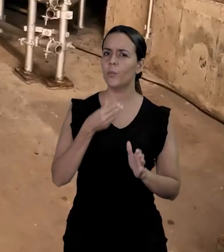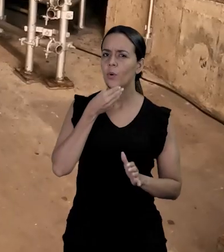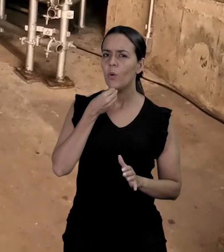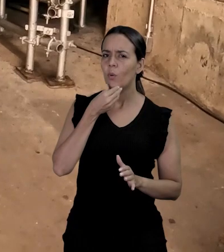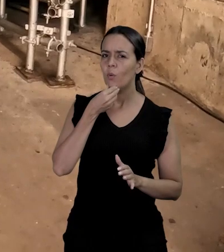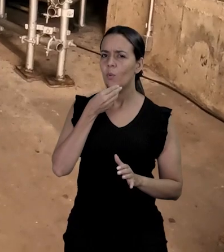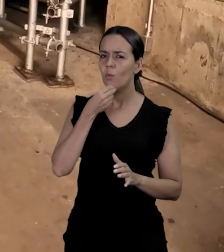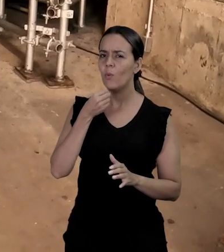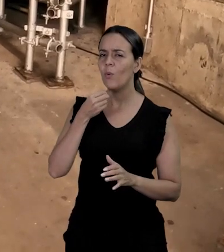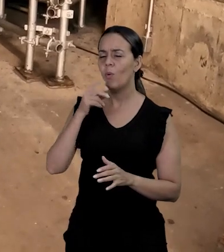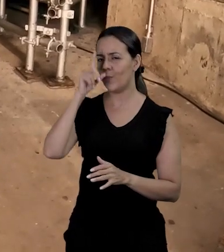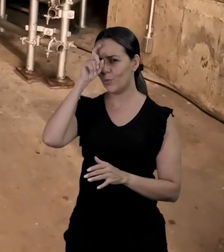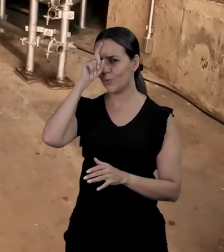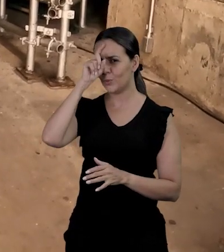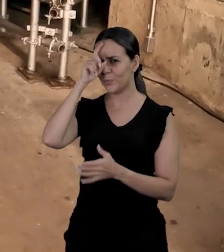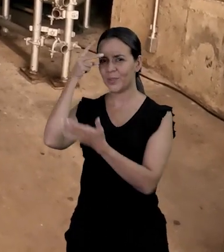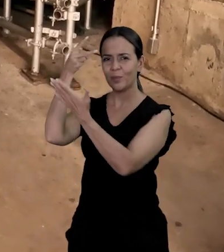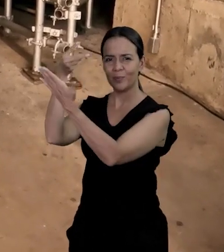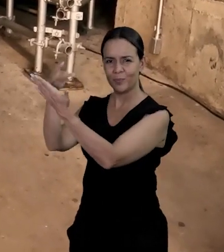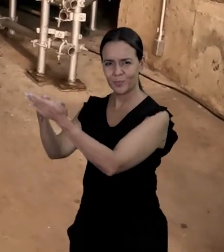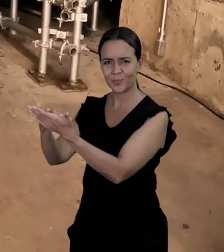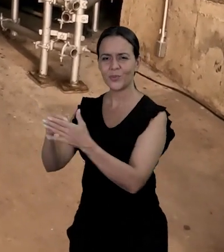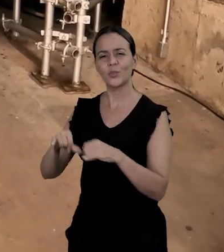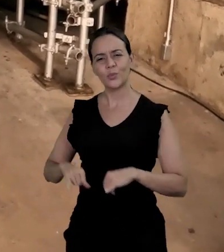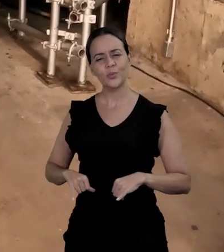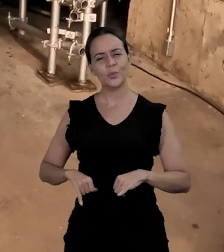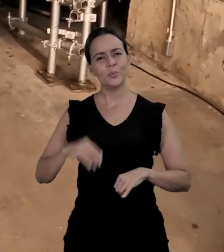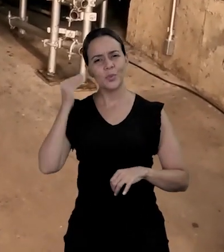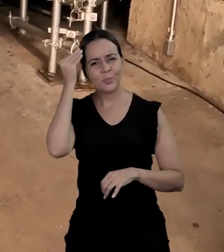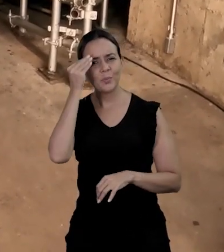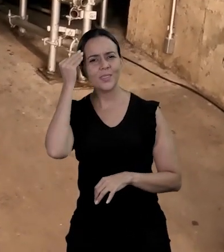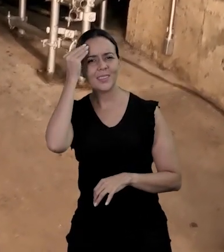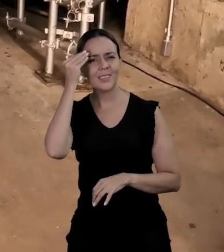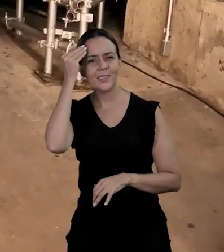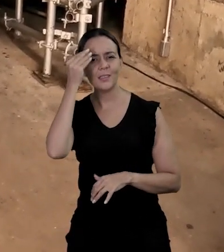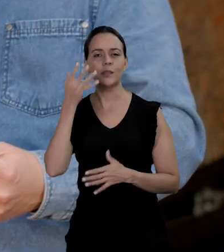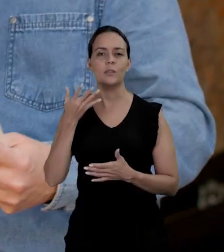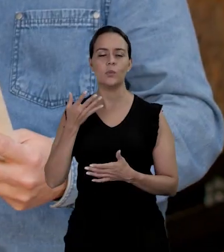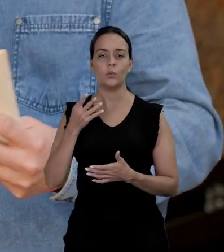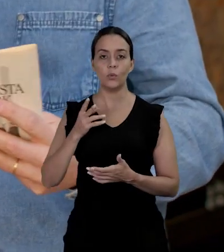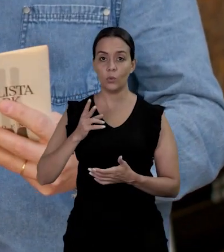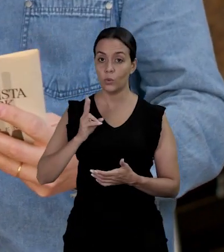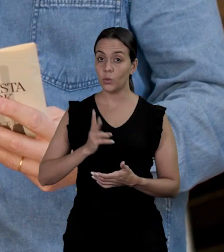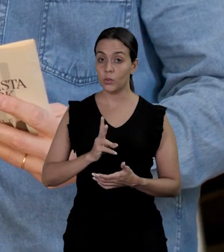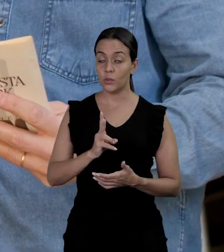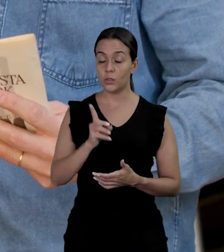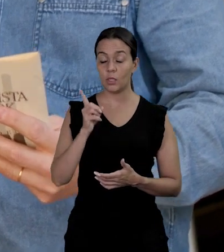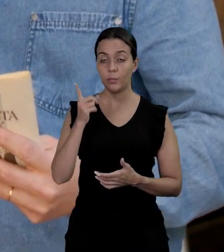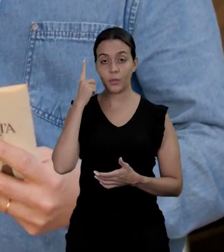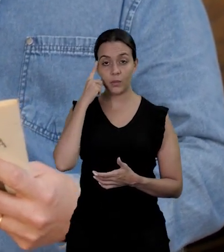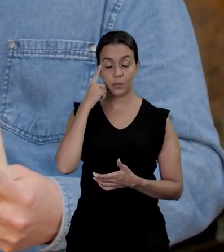Ele passou muitos anos da vida internado, teve um sofrimento psíquico muito grande, e toda a obra dele é baseada